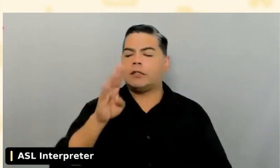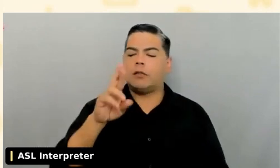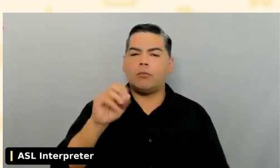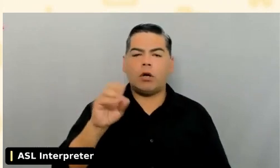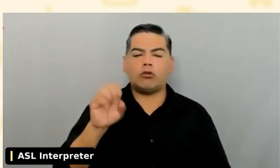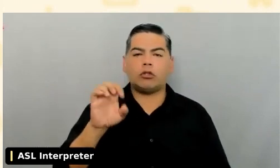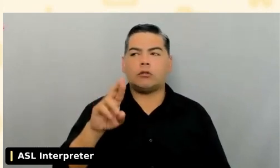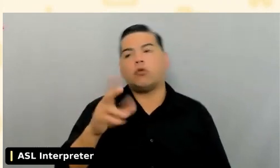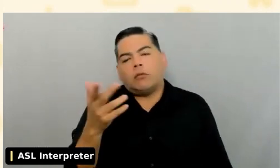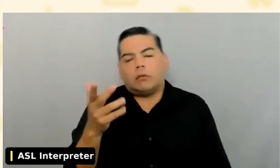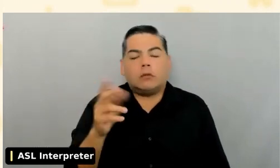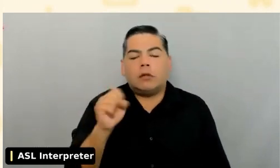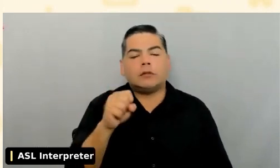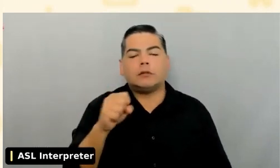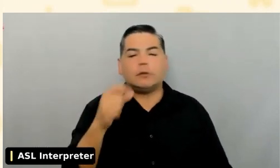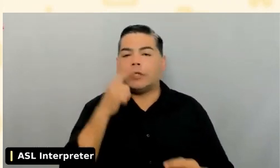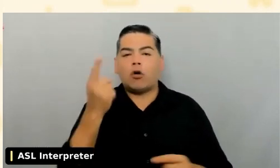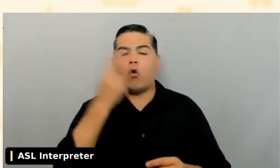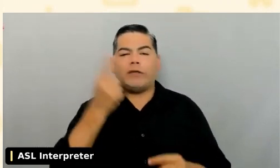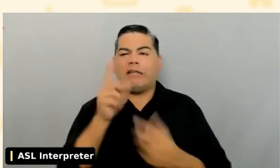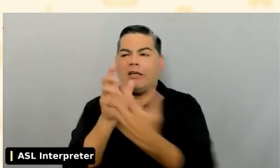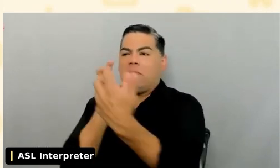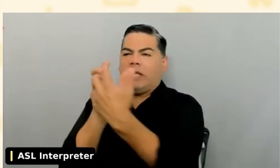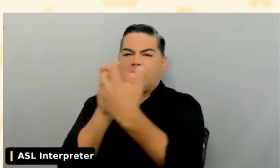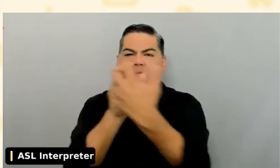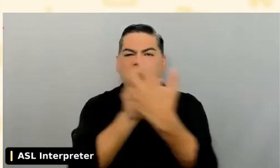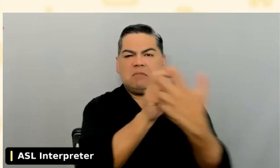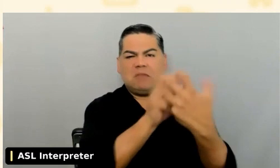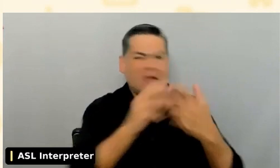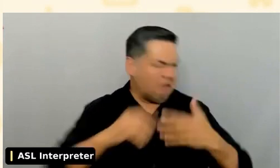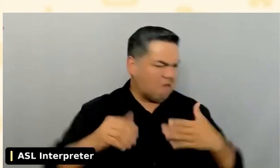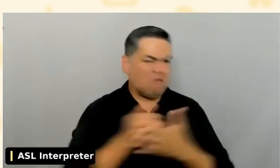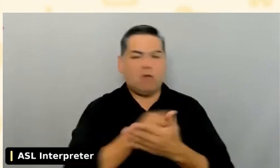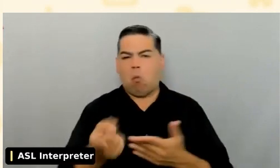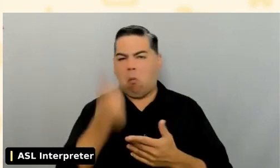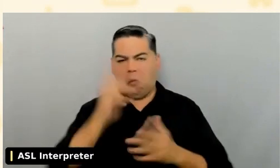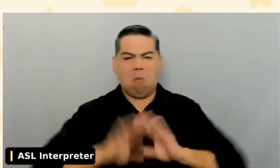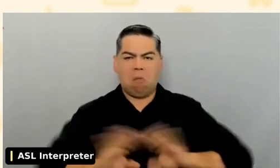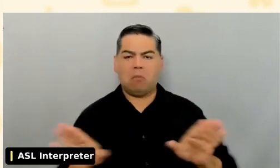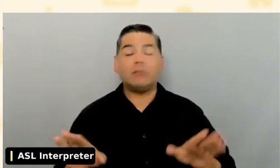Entonces sí, no siempre es una solución única, pero entendiendo que estás